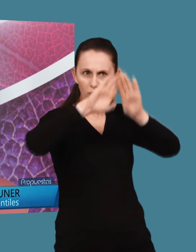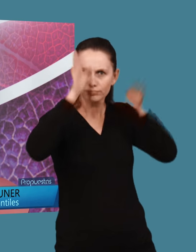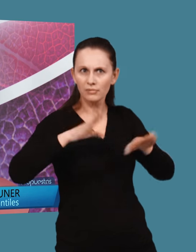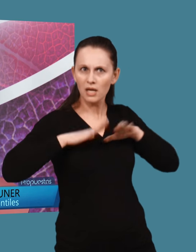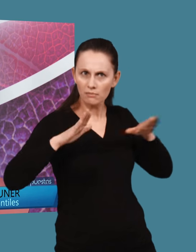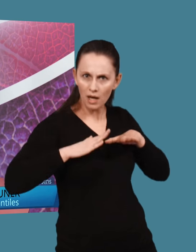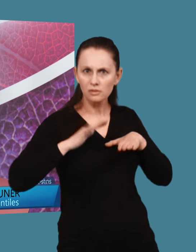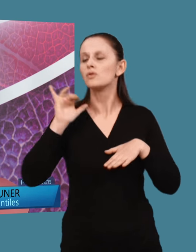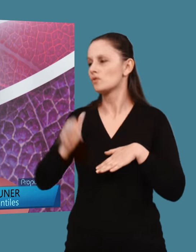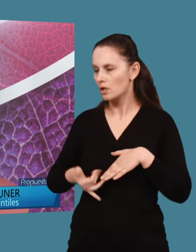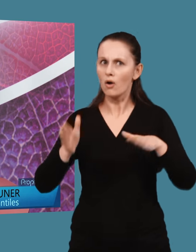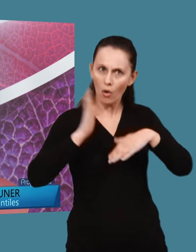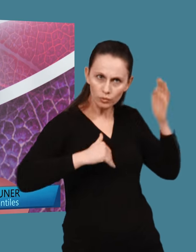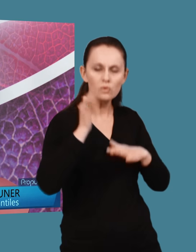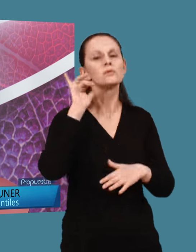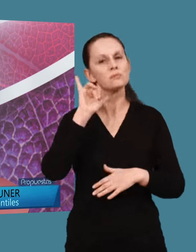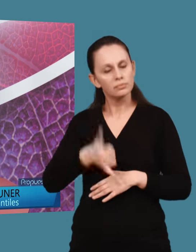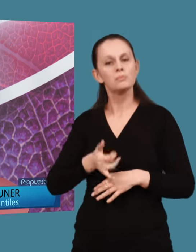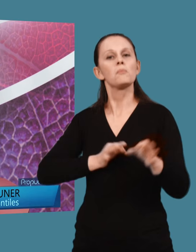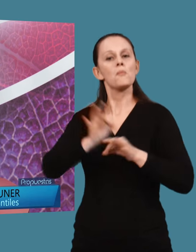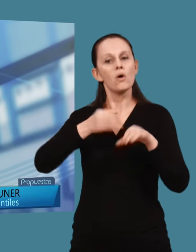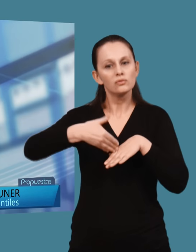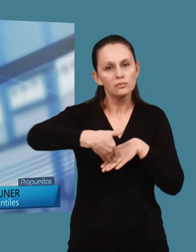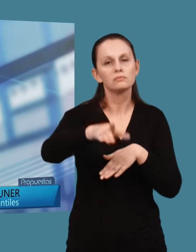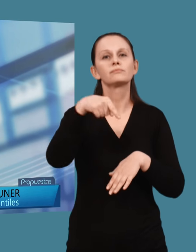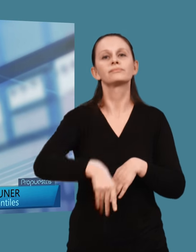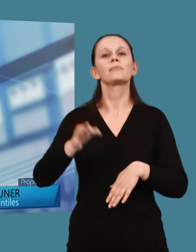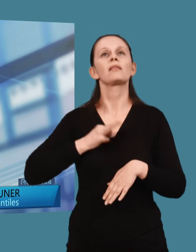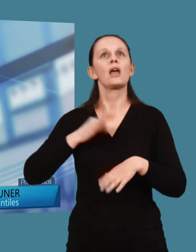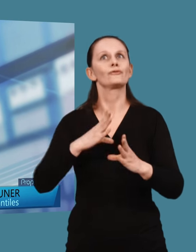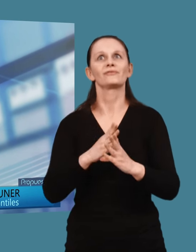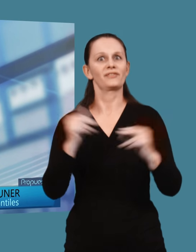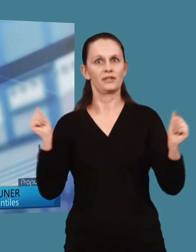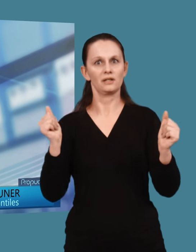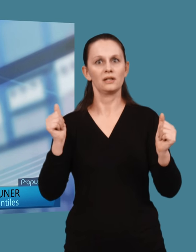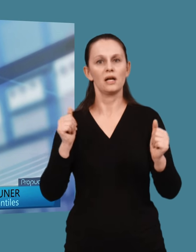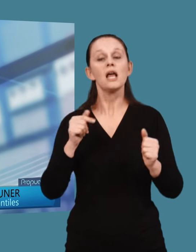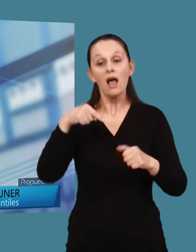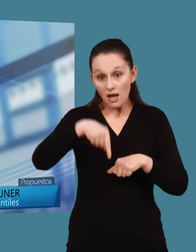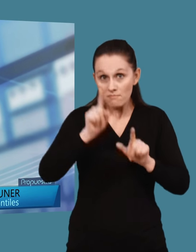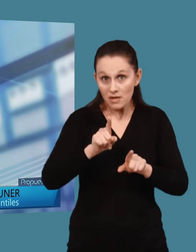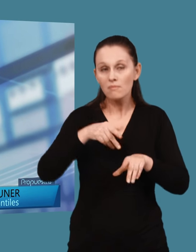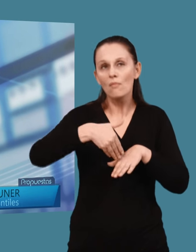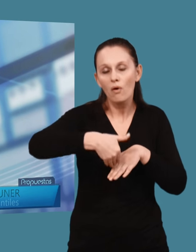Exactamente. Es un gran proyecto que pudimos dar cierre para este año, que también nos va a llevar a